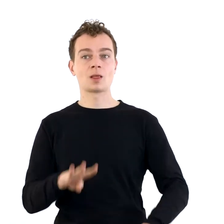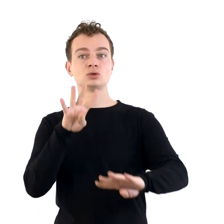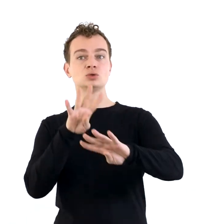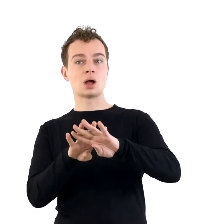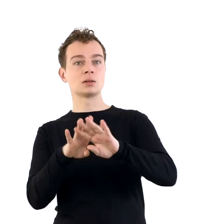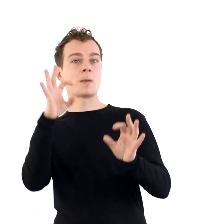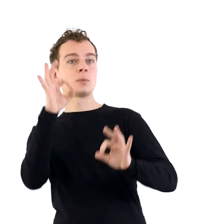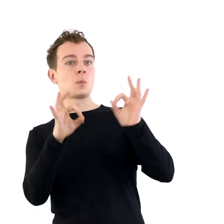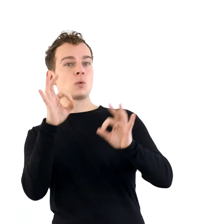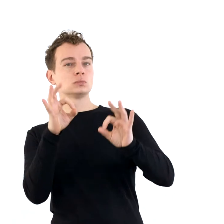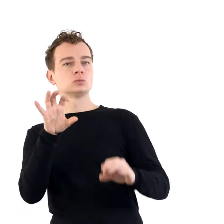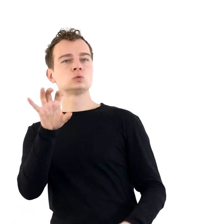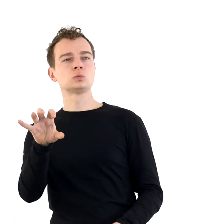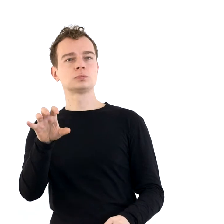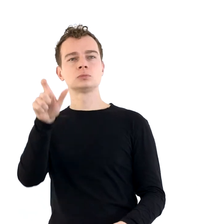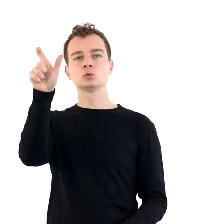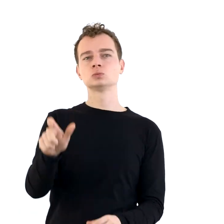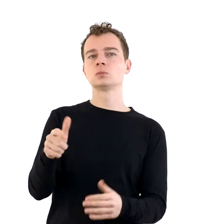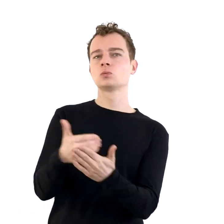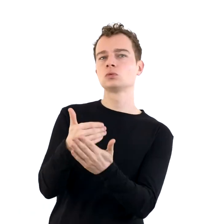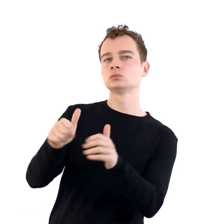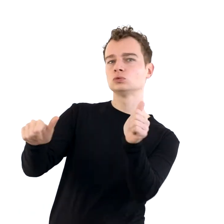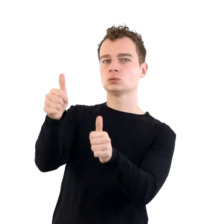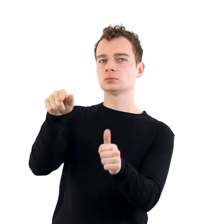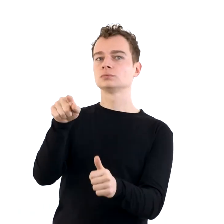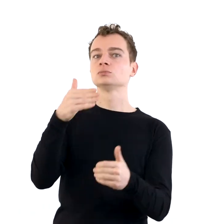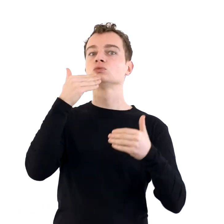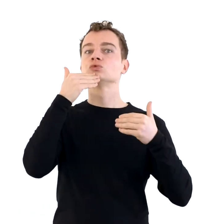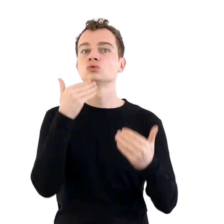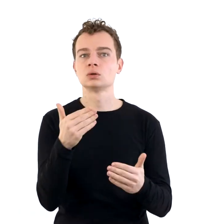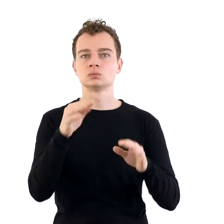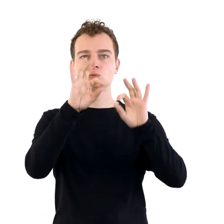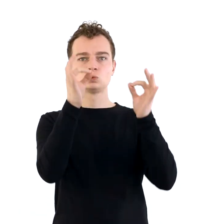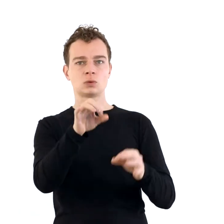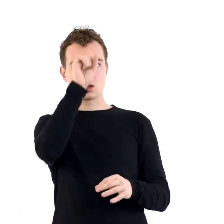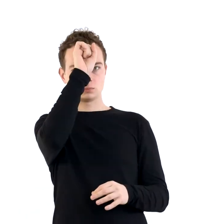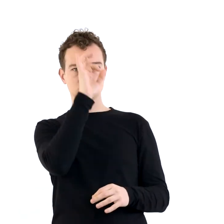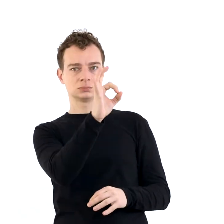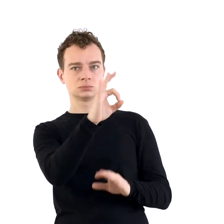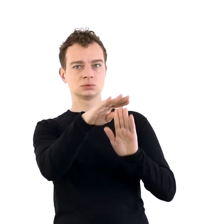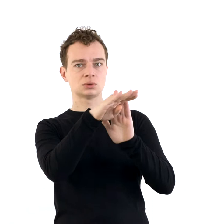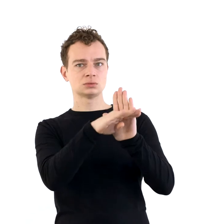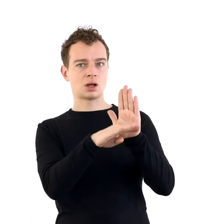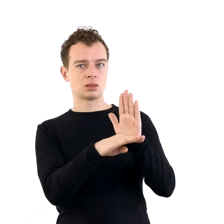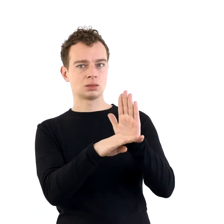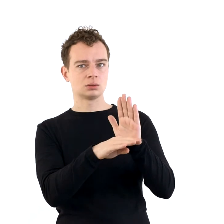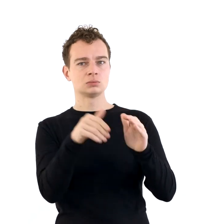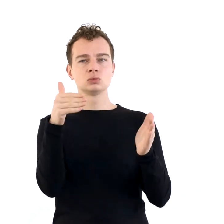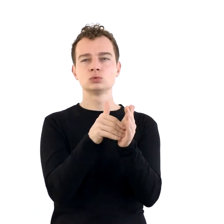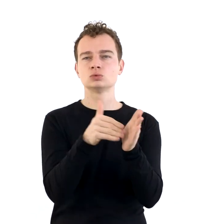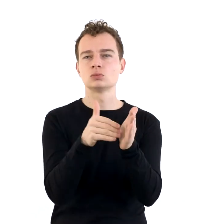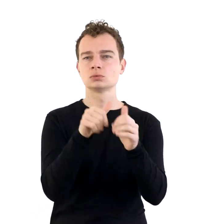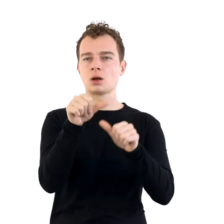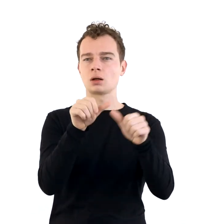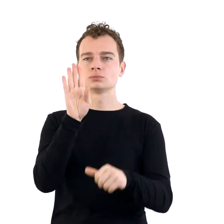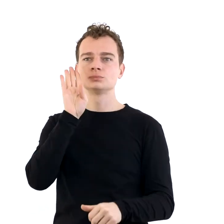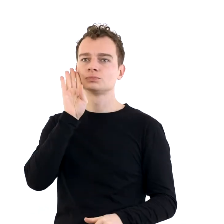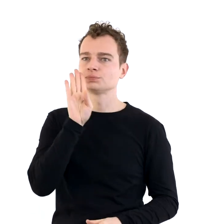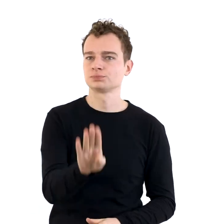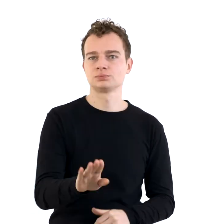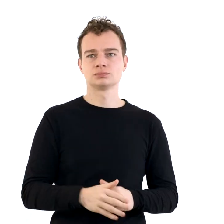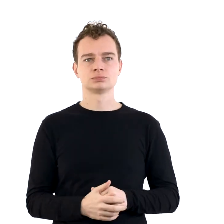dzięki tej siatce proporcji modeli rzeźbiarskich, ogólne zasady sztuki egipskiej pozostały niezmienione przez tysiąclecia.